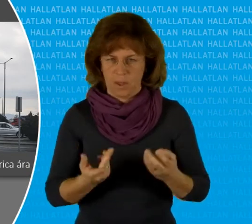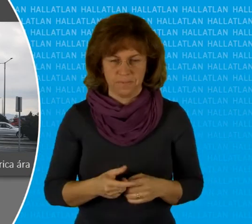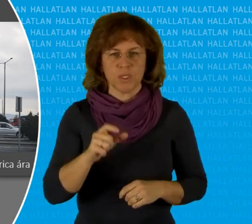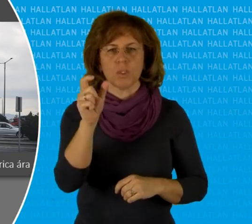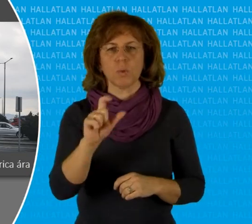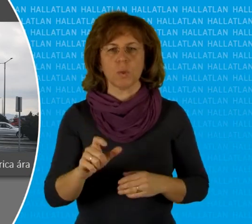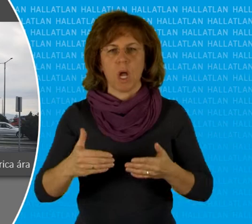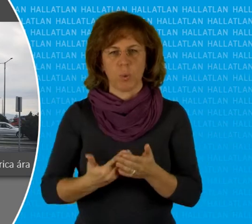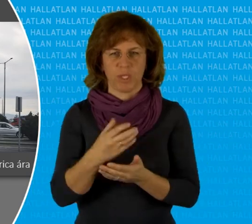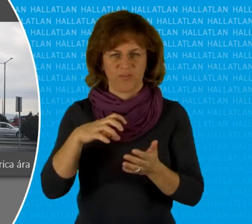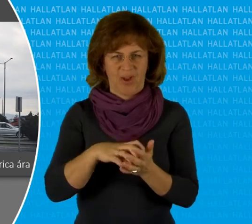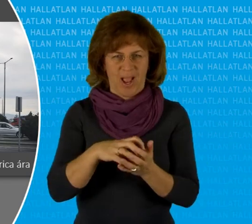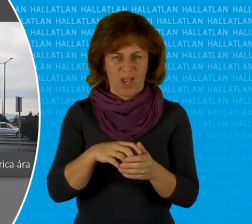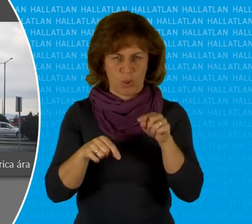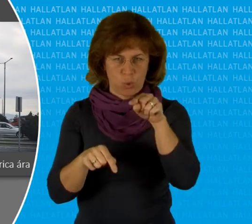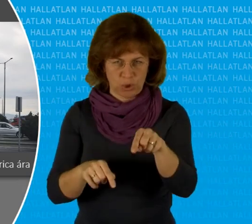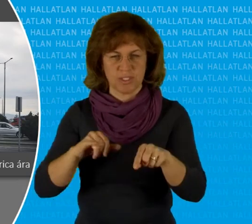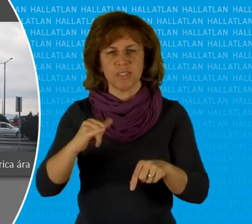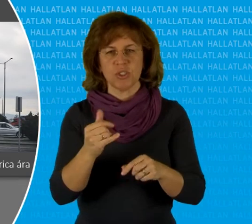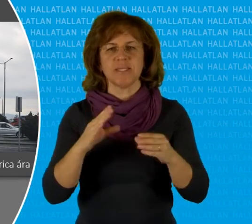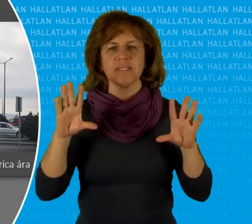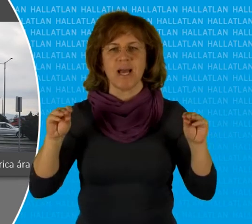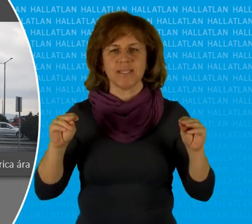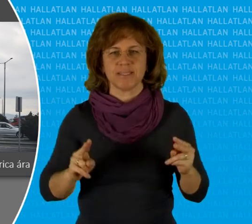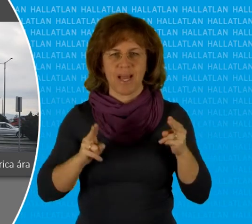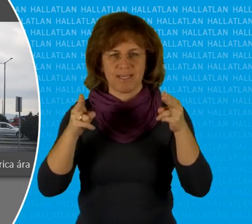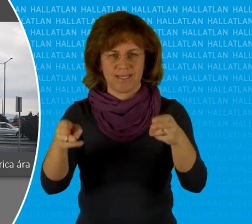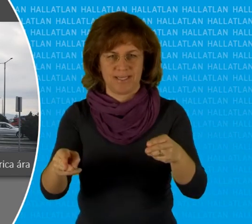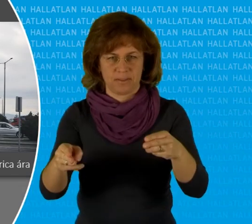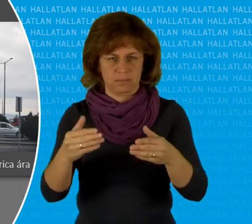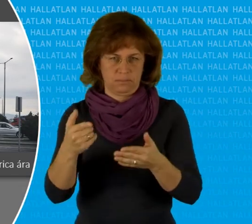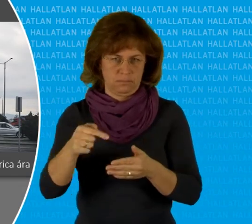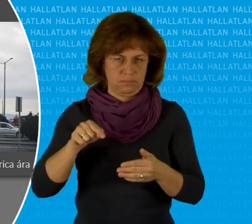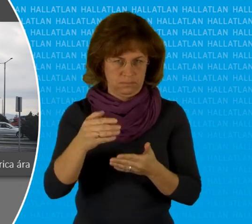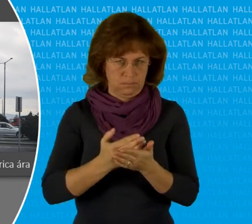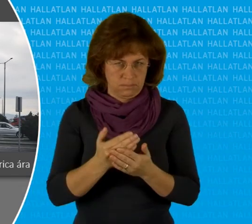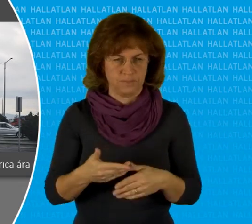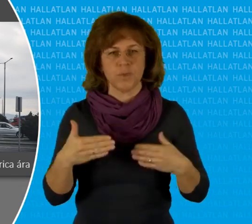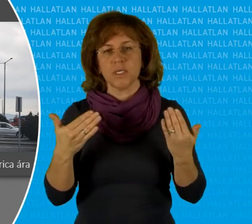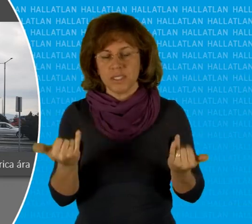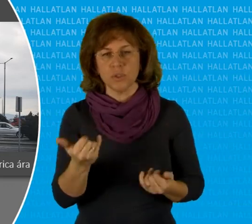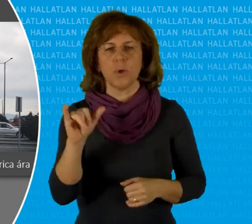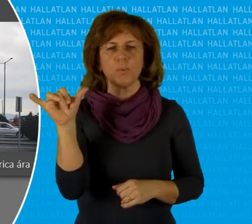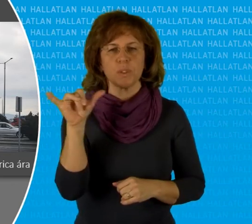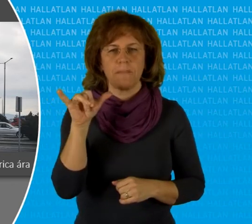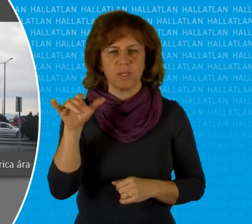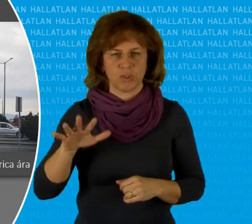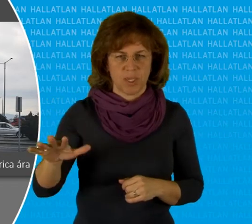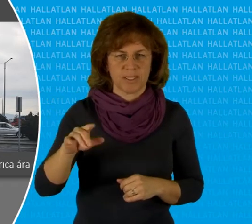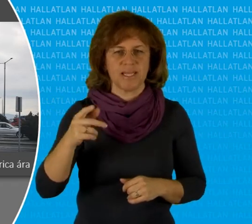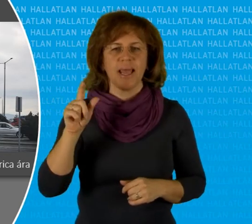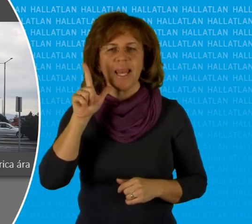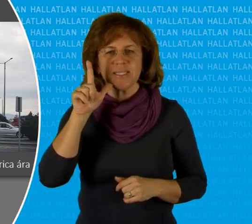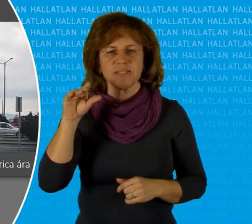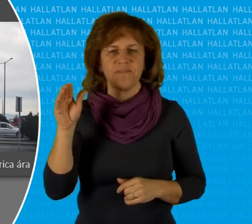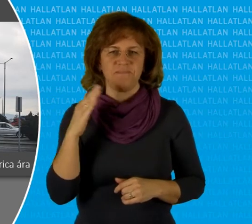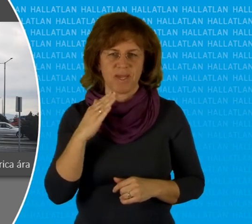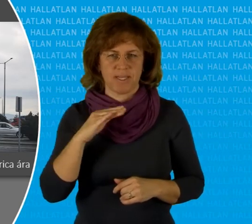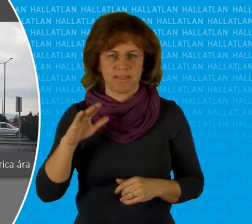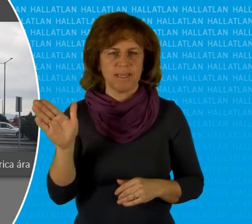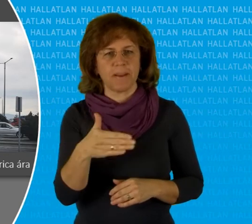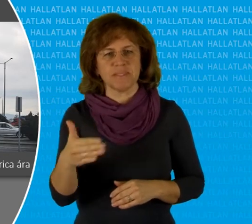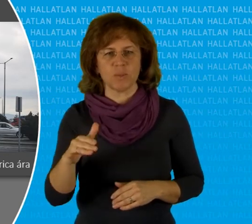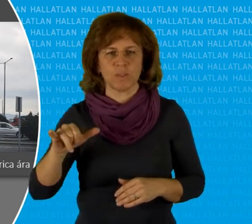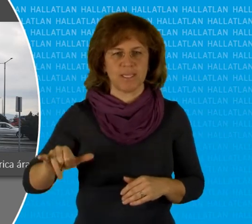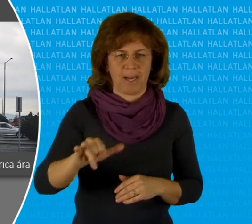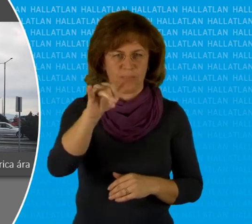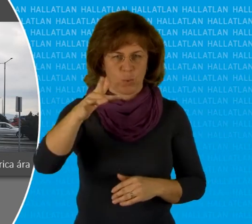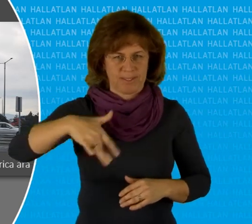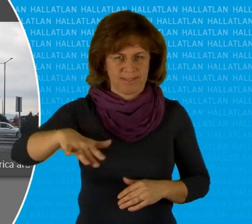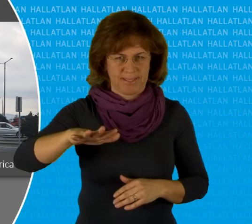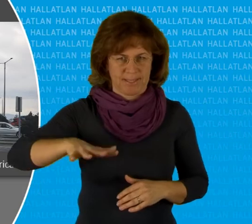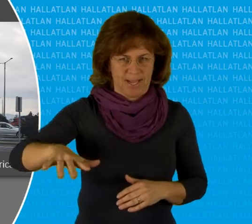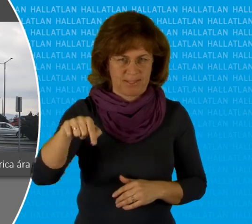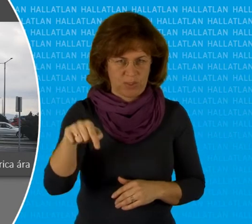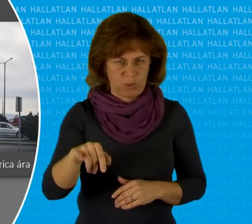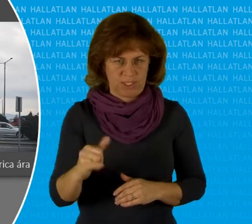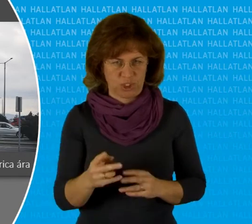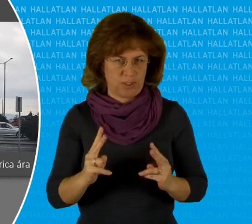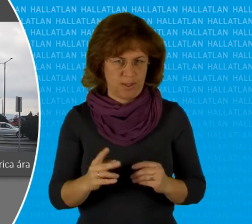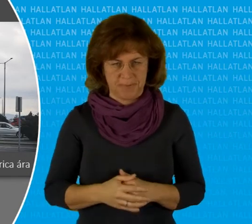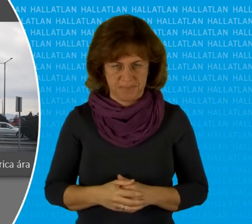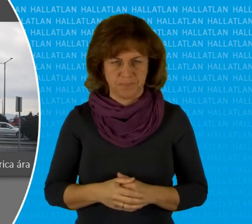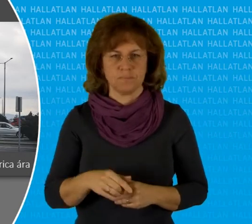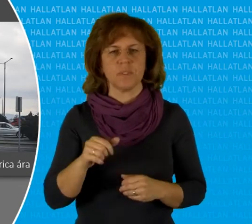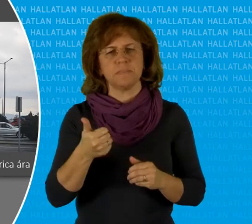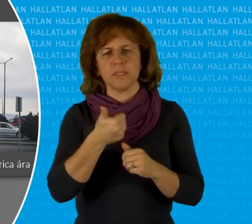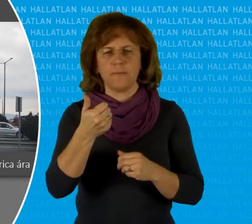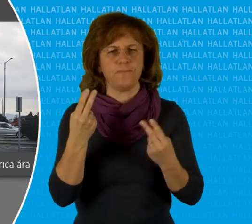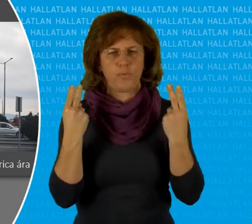a dunaújvárosi és a szekszárdi híd használata, és Budapest felől a Liszt Ferenc Nemzetközi Repülőtér is.